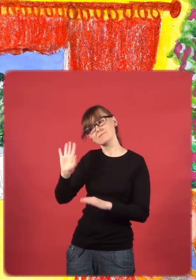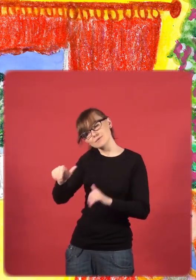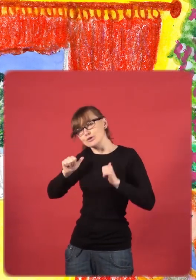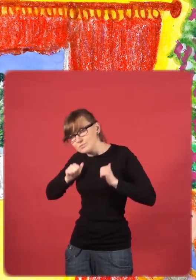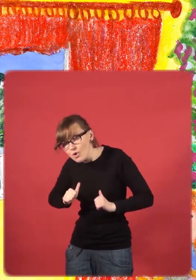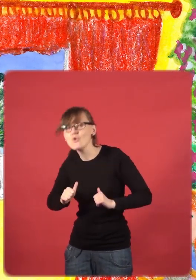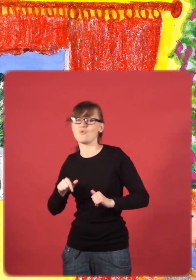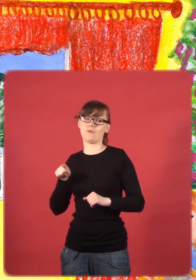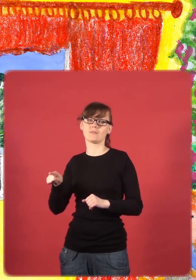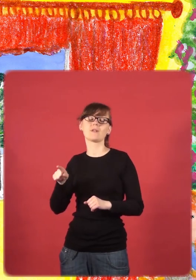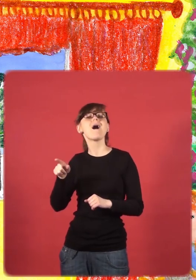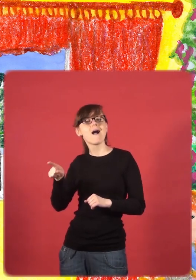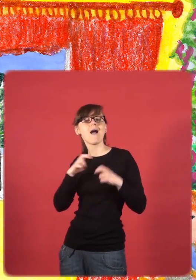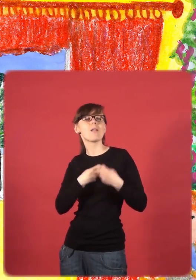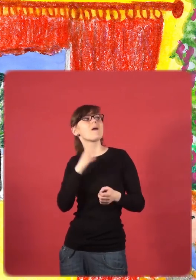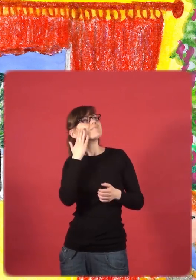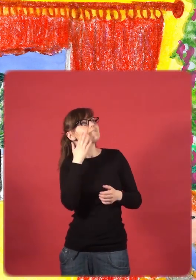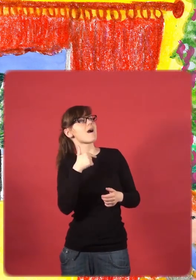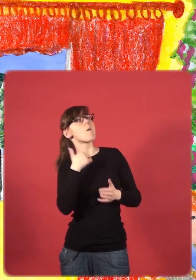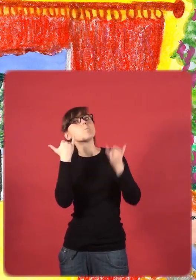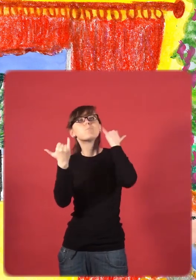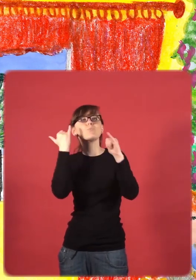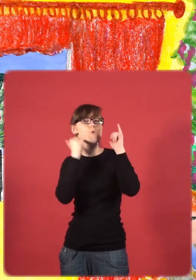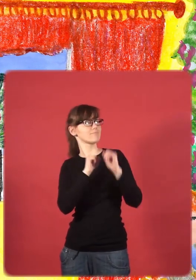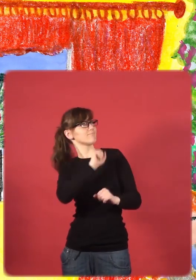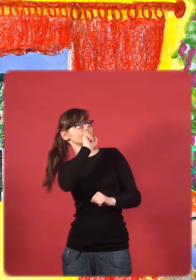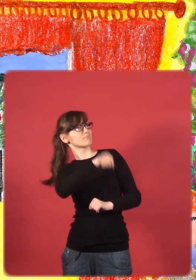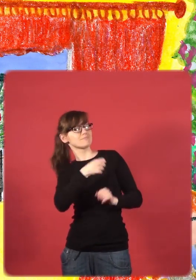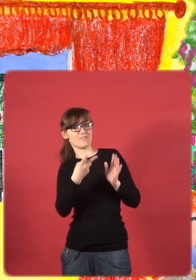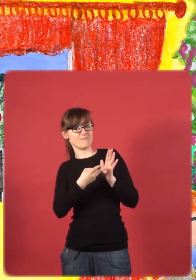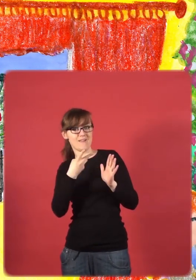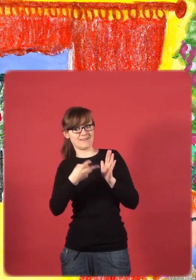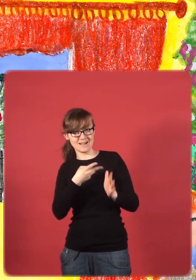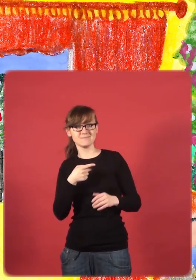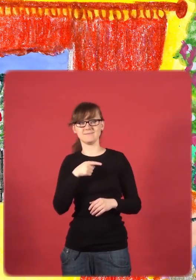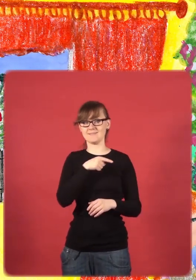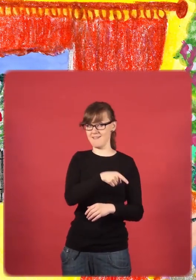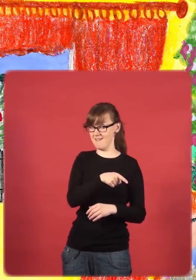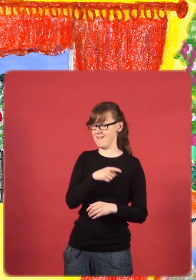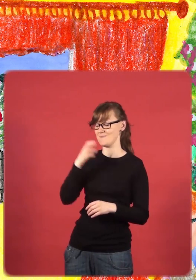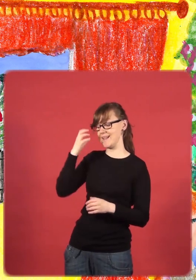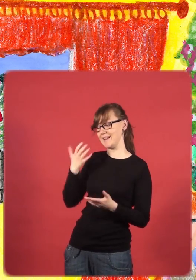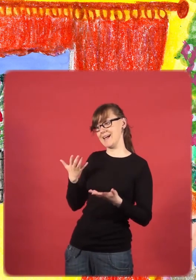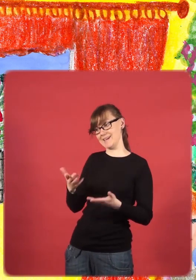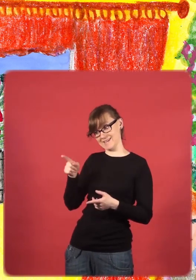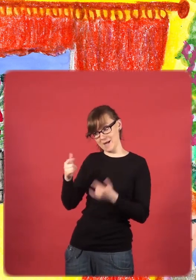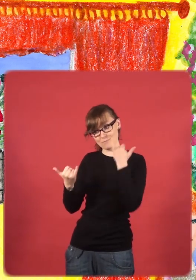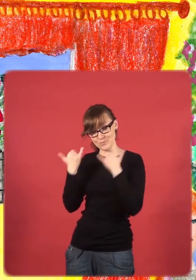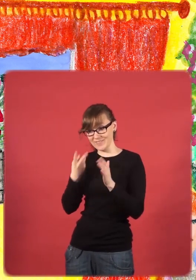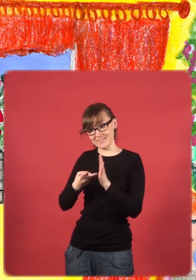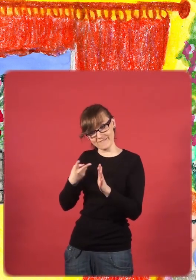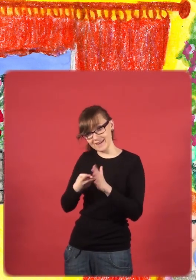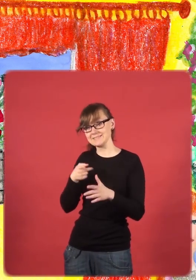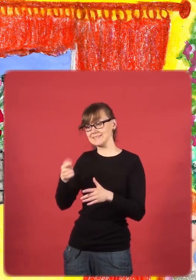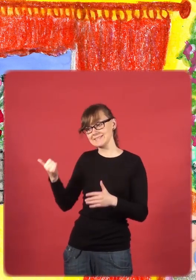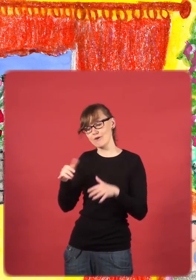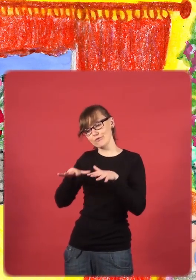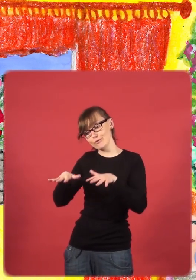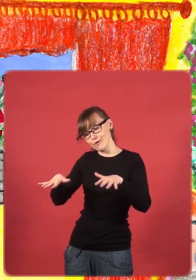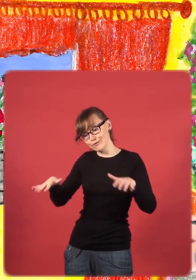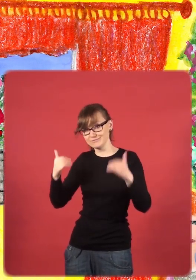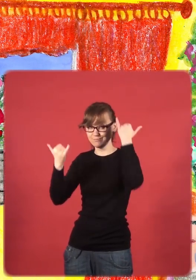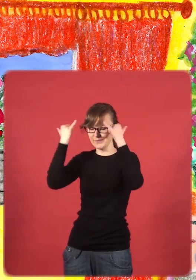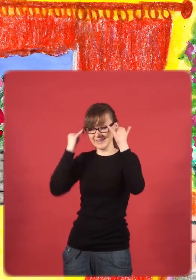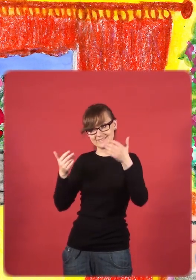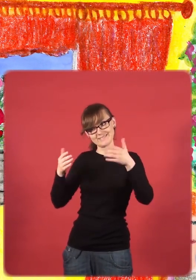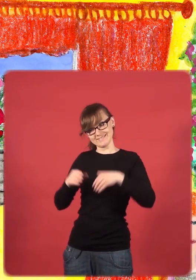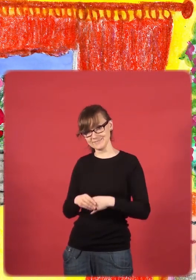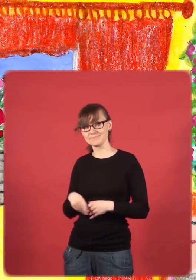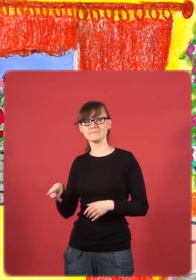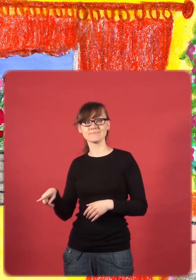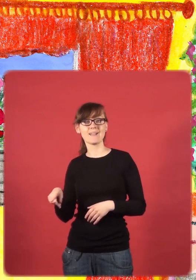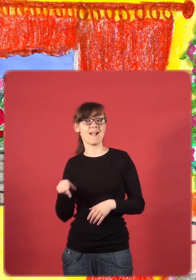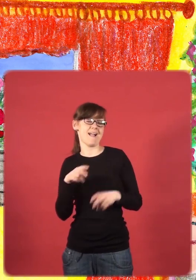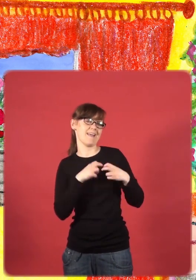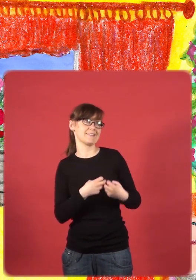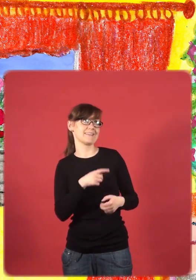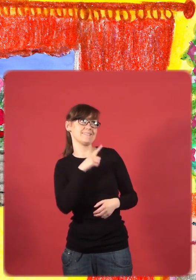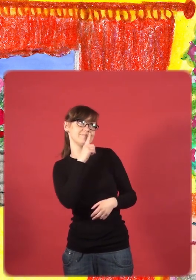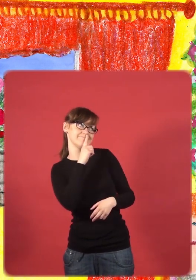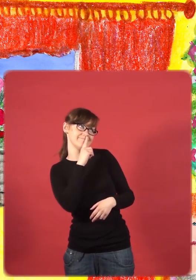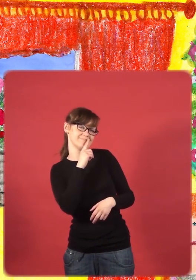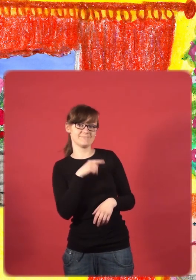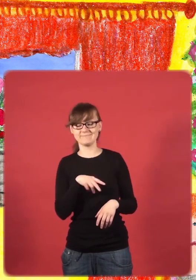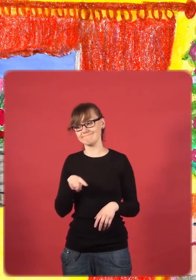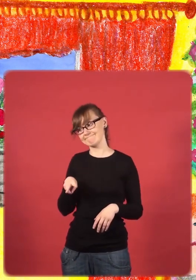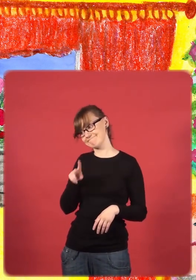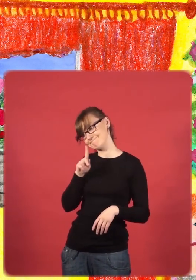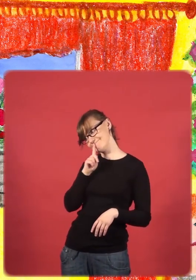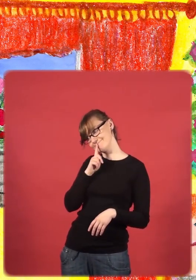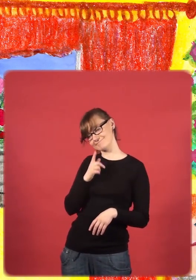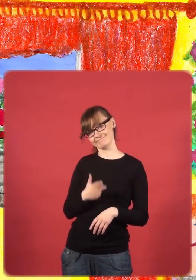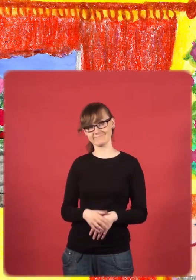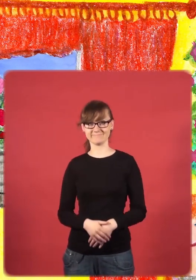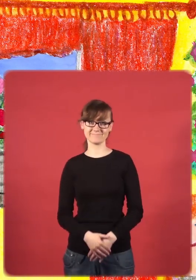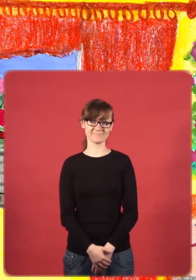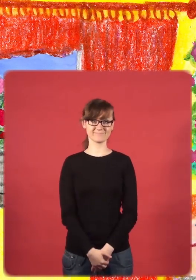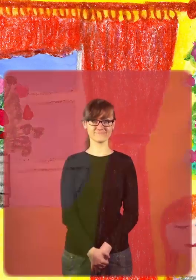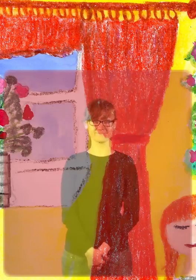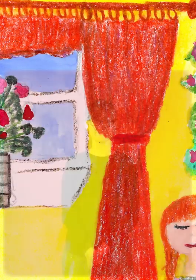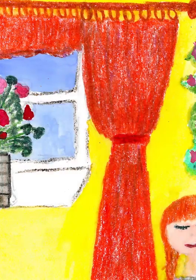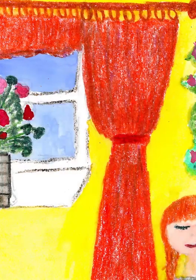Po wyjeździe gości Ania powiedziała Maryli, że pocieszające jest to, że nigdy nie popełnia tych samych błędów dwa razy. Maryla stwierdziła, że nie wie czy można się tym cieszyć skoro Ania zawsze robi jakieś nowe błędy.